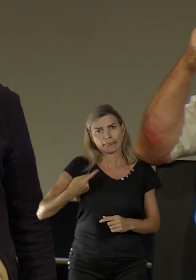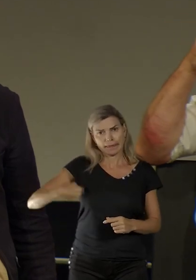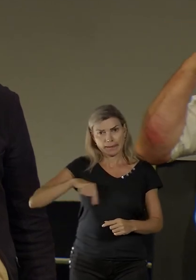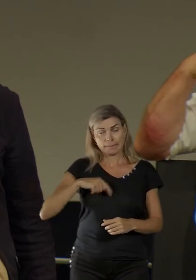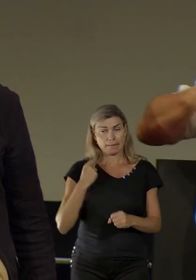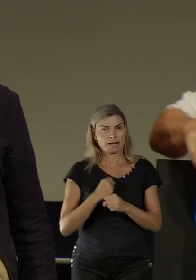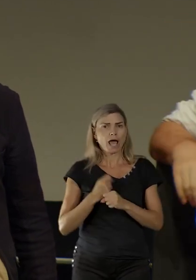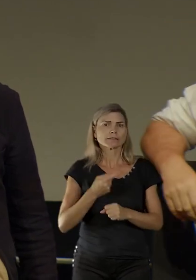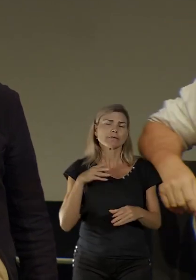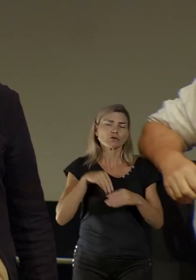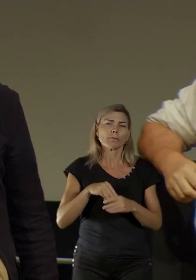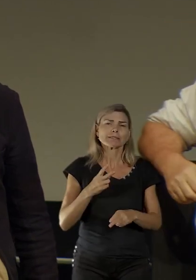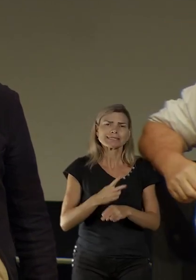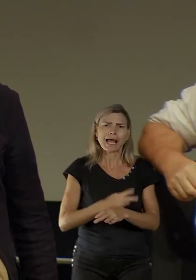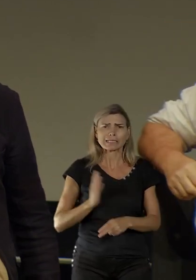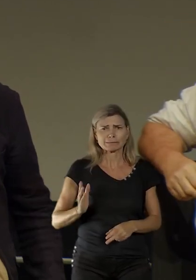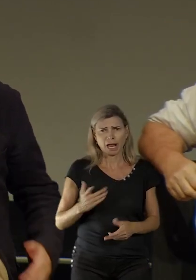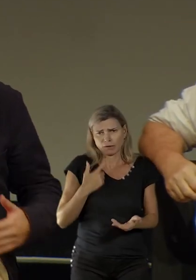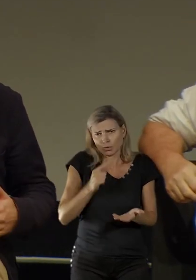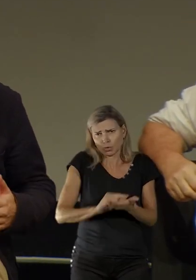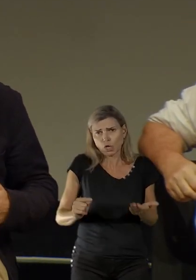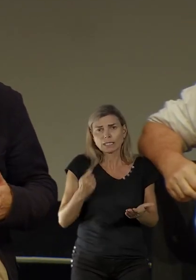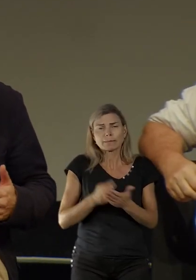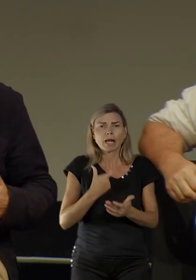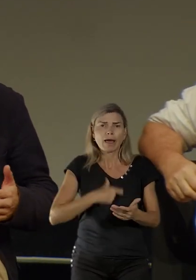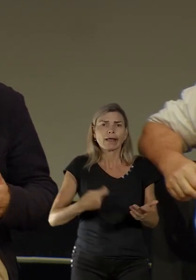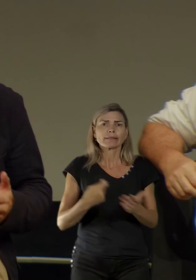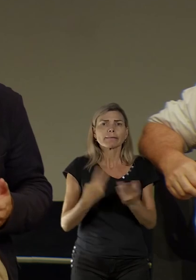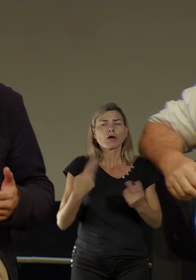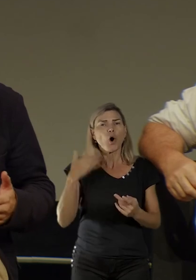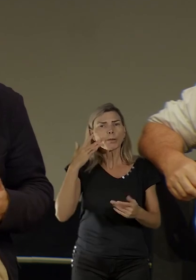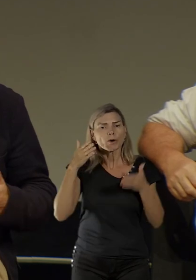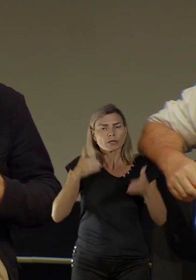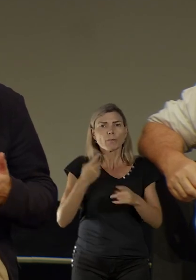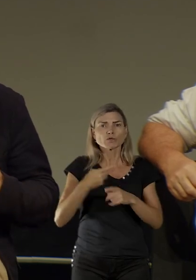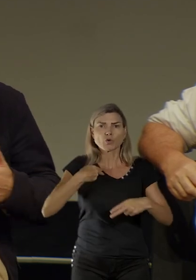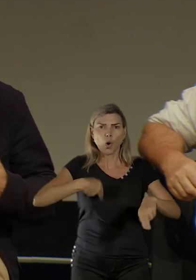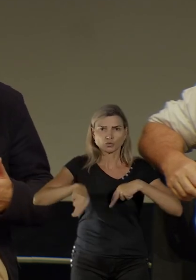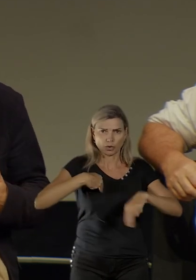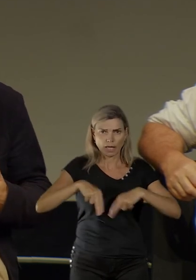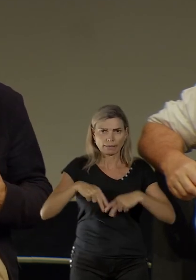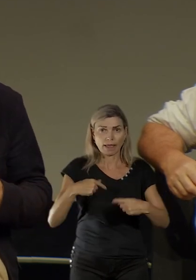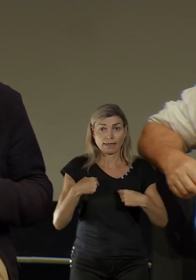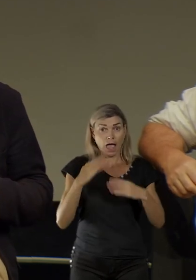V tomto případě. A já, co můžu a nemůžu slíbit, čemu vyhovíme a nevyhovíme, protože já tomu nevyhovuju...